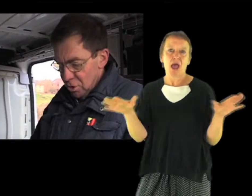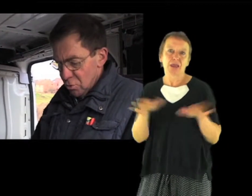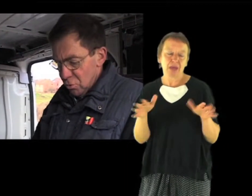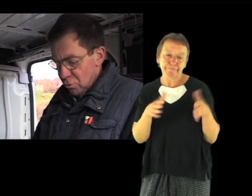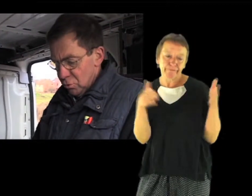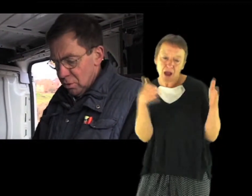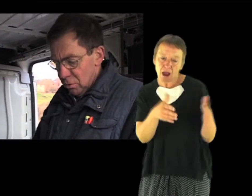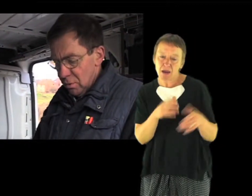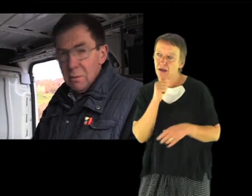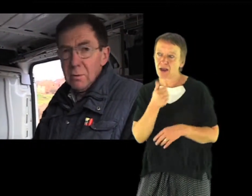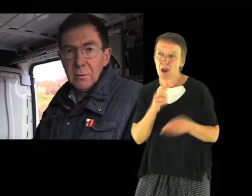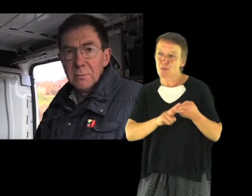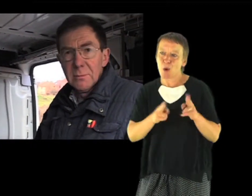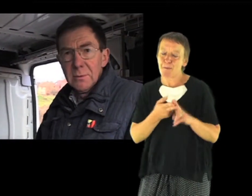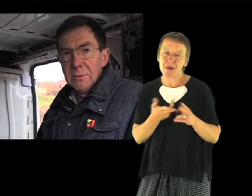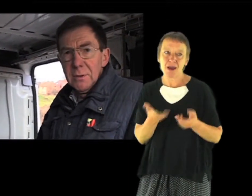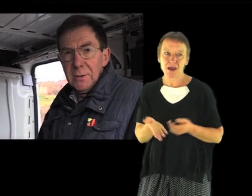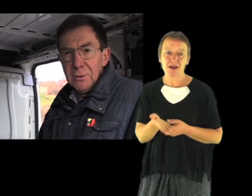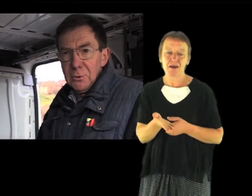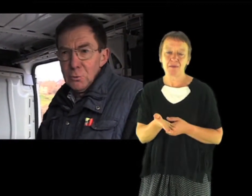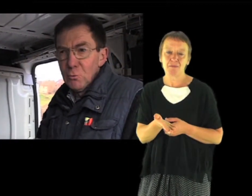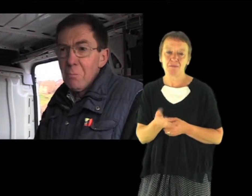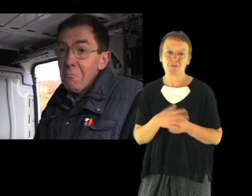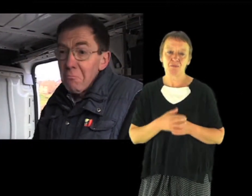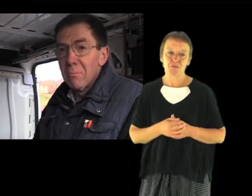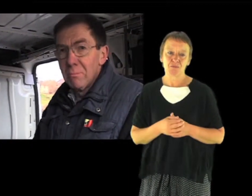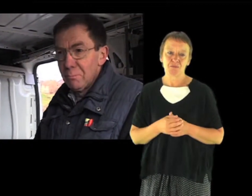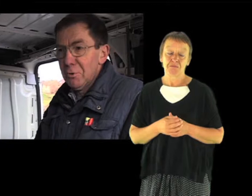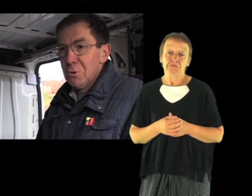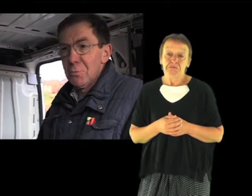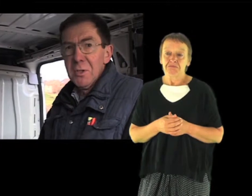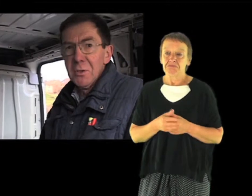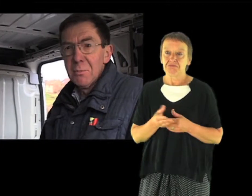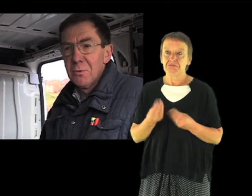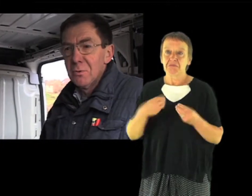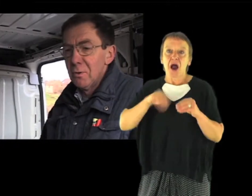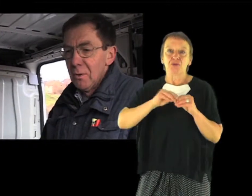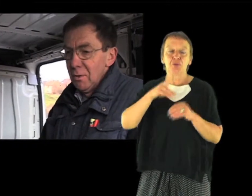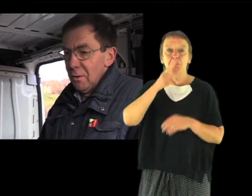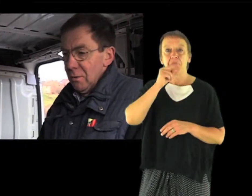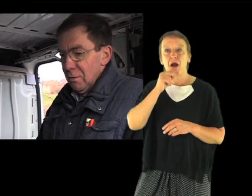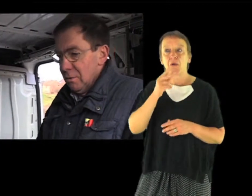Je vois les choses sous cette angle-là. Je ne vois pas ce que je peux dire de plus.